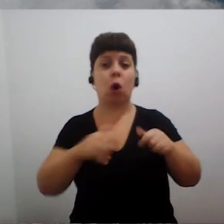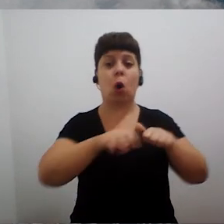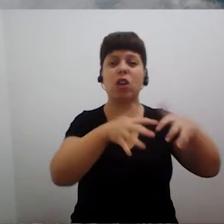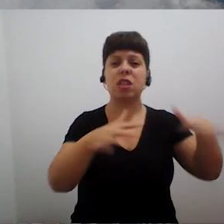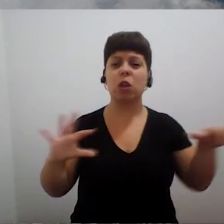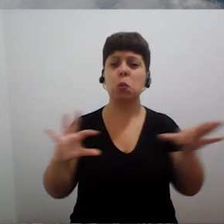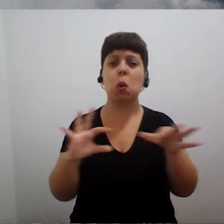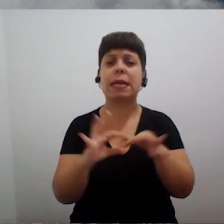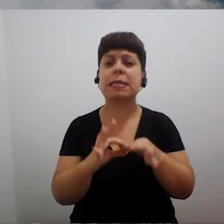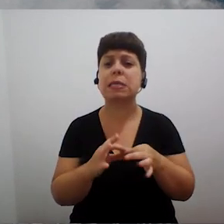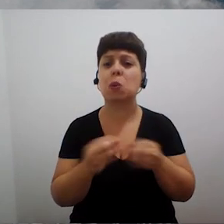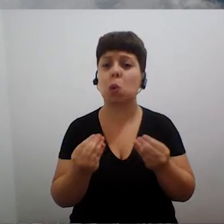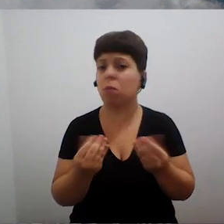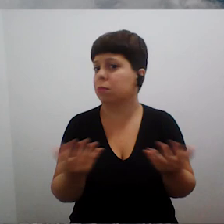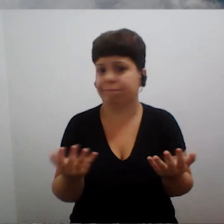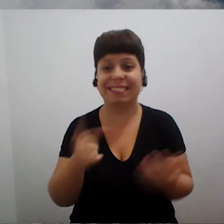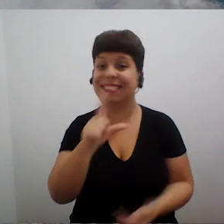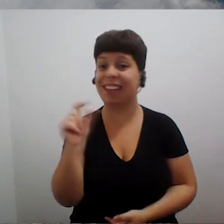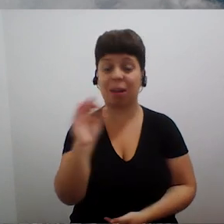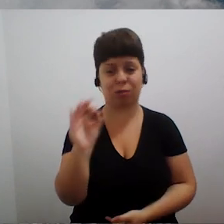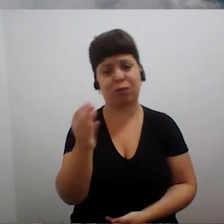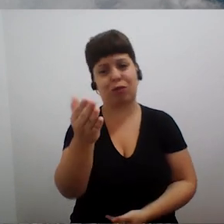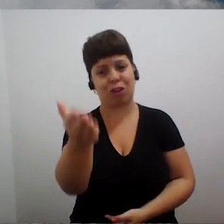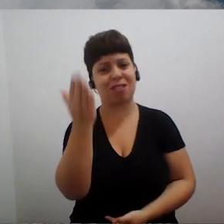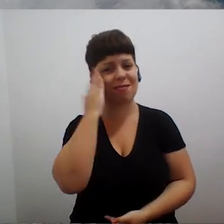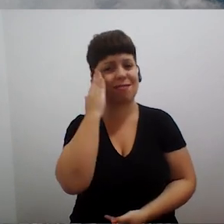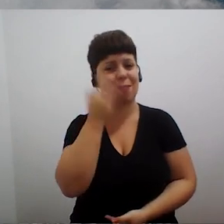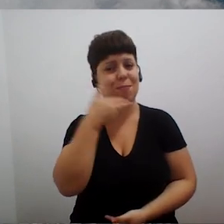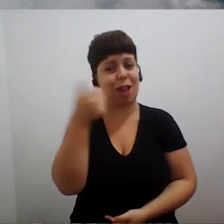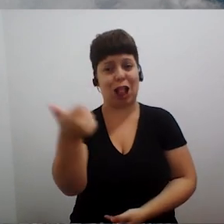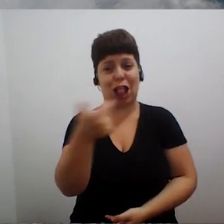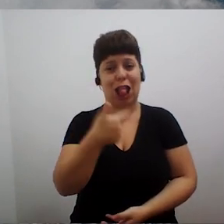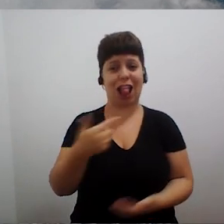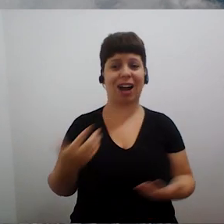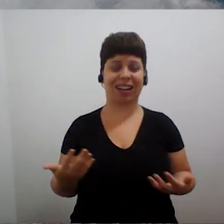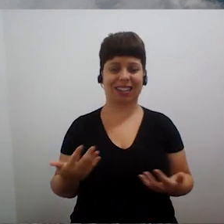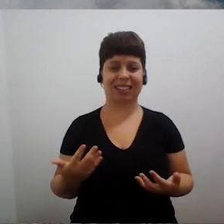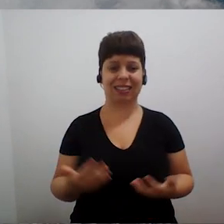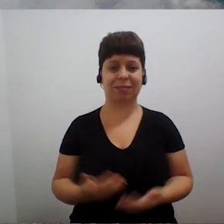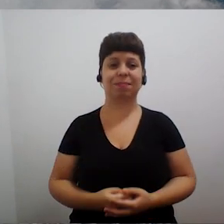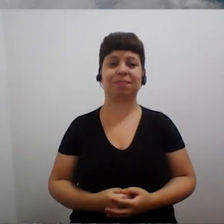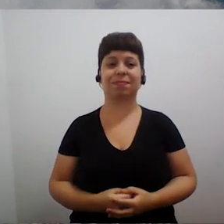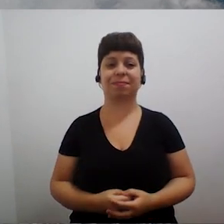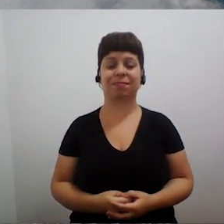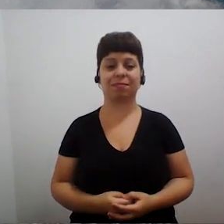é total, porque, bom, o Sr. sabe melhor do que qualquer um de nós, né?